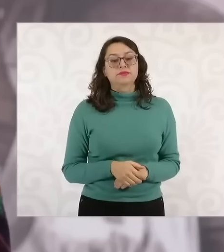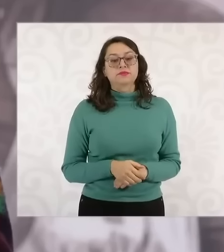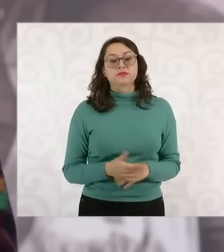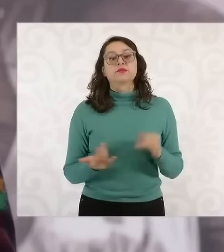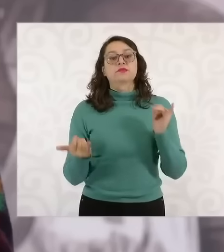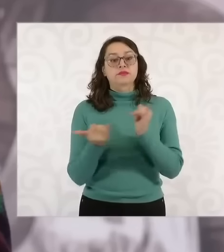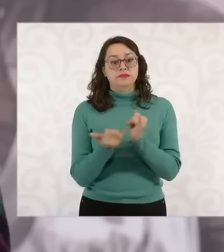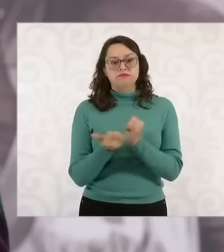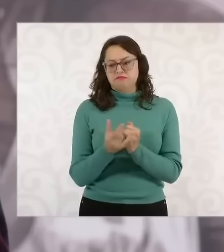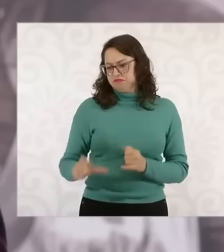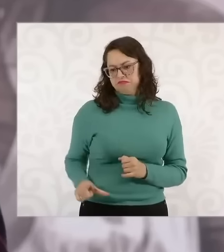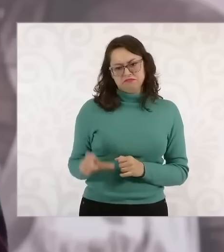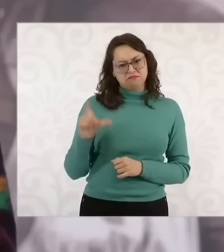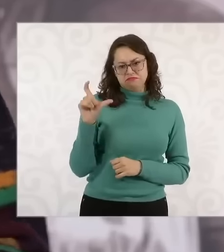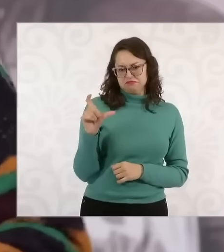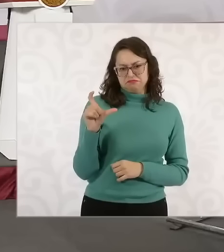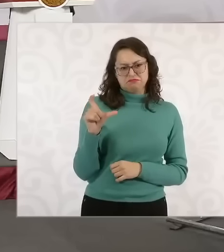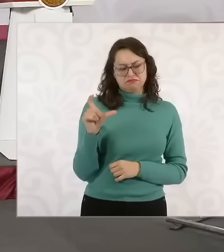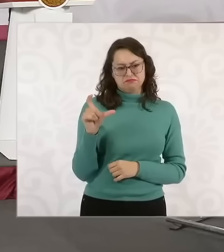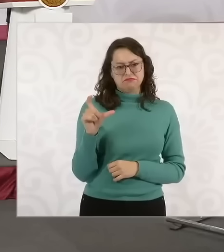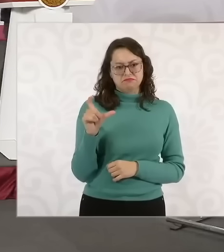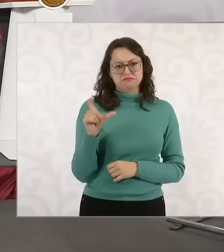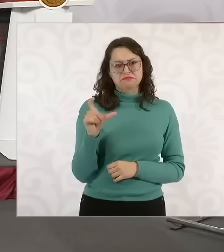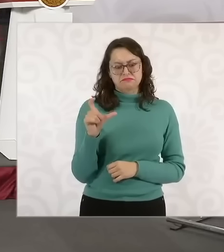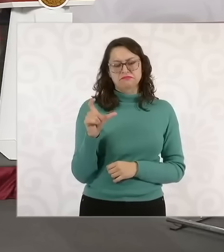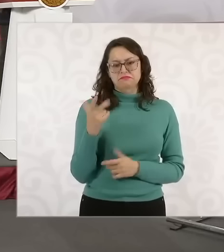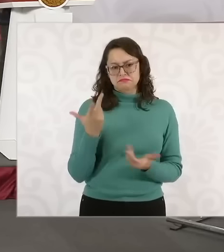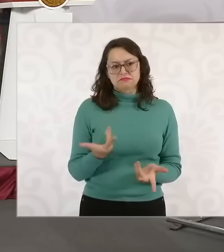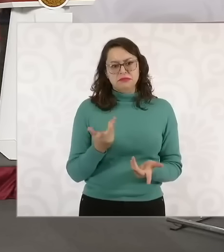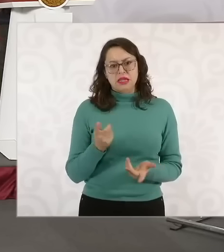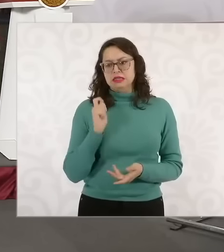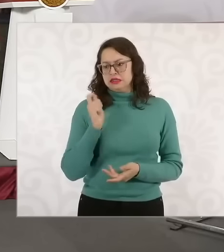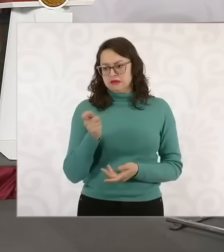servir como una identificación, acceso gratuito y acceso gratuito que está, como ustedes saben,